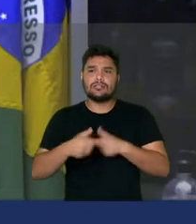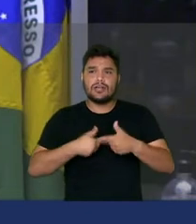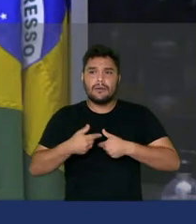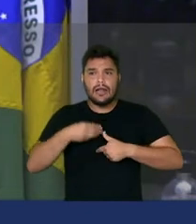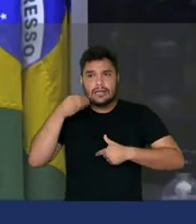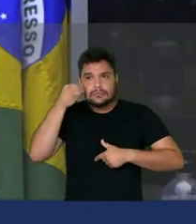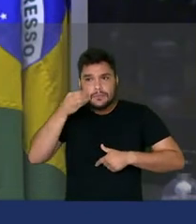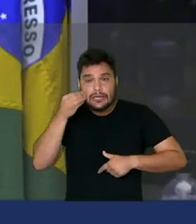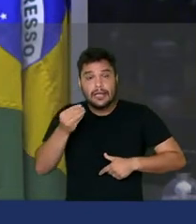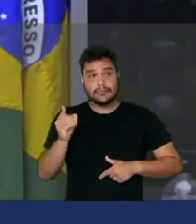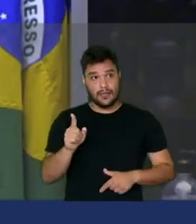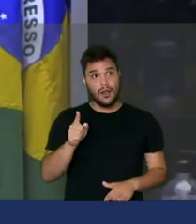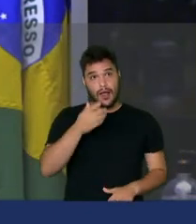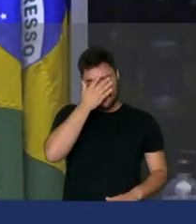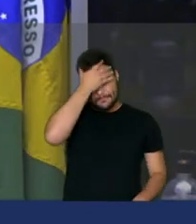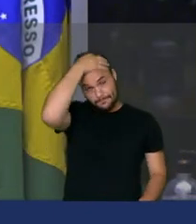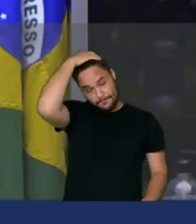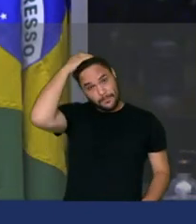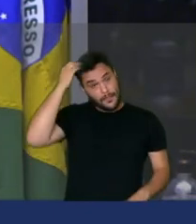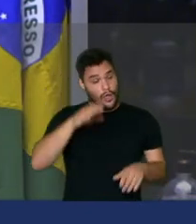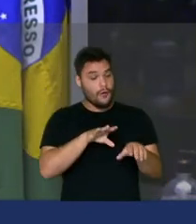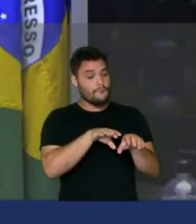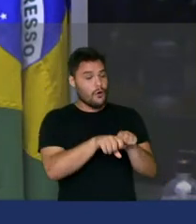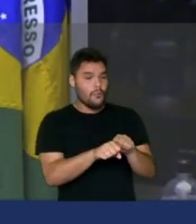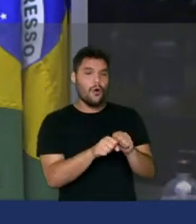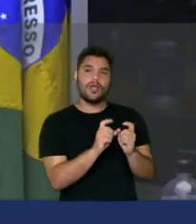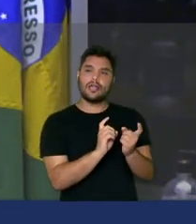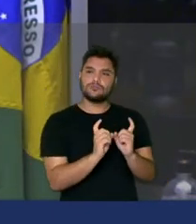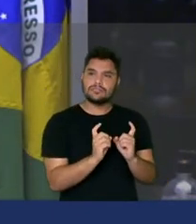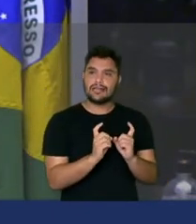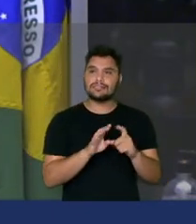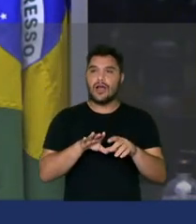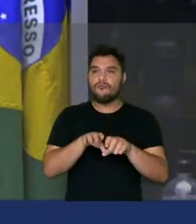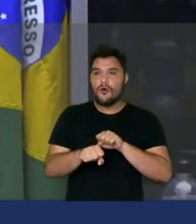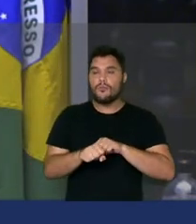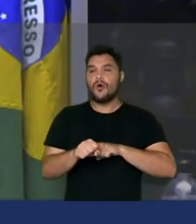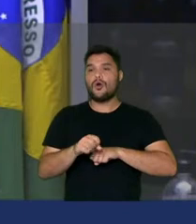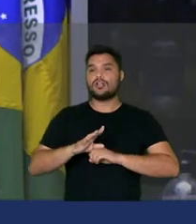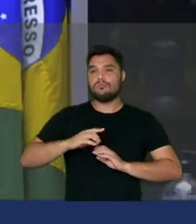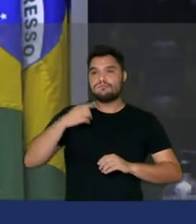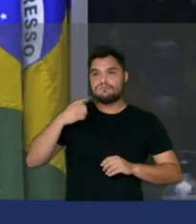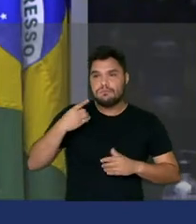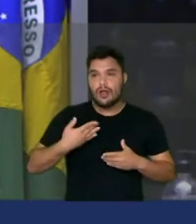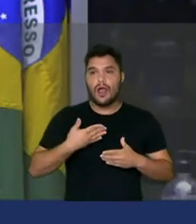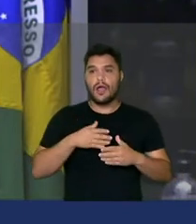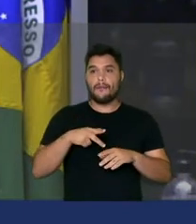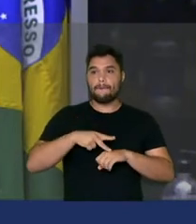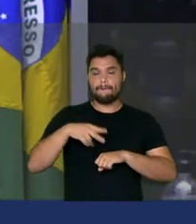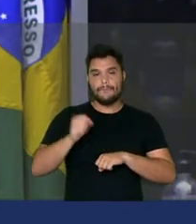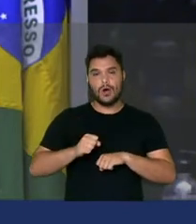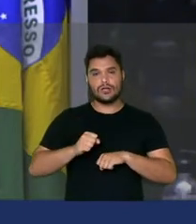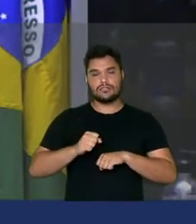EXTERIORIZA DE 33 ANOS DE EXPERIÊNCIA NA ITAIPU NACIONAL. FORMADO DE ADMINISTRAÇÃO, BACHAREL DE DIREITO, COM PÓ S-GRADUAÇÃO